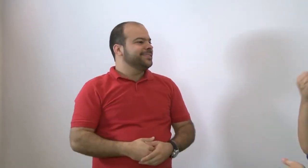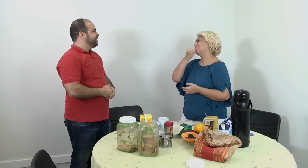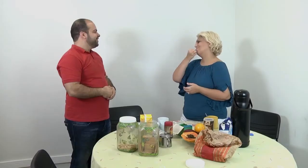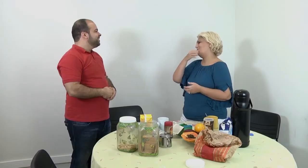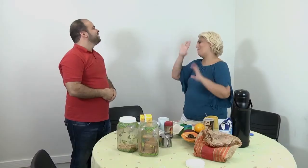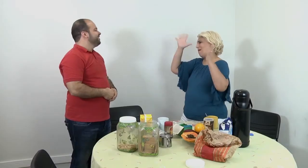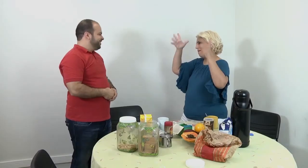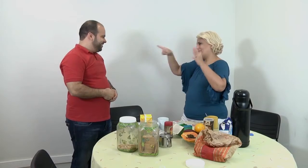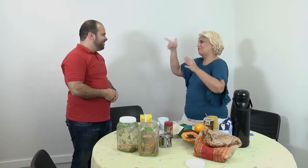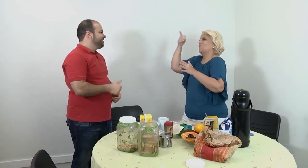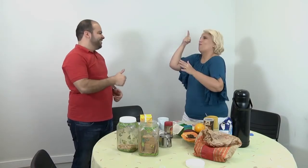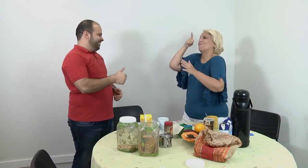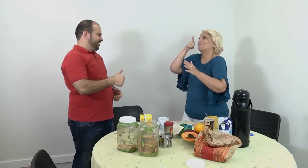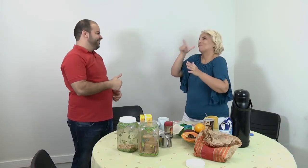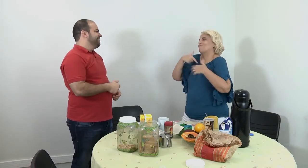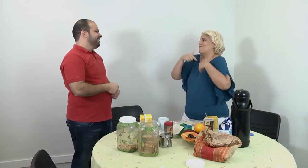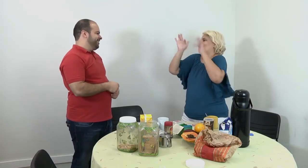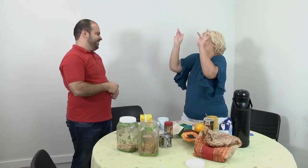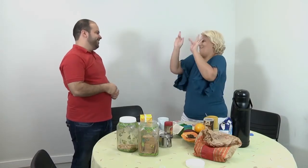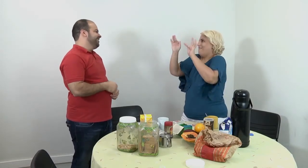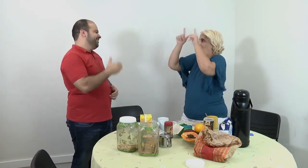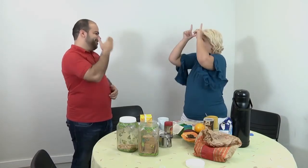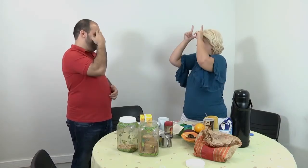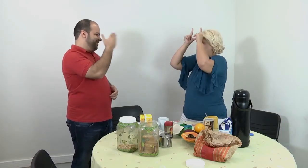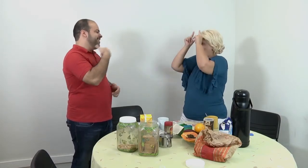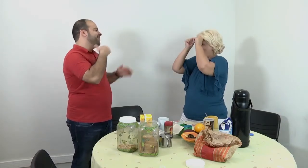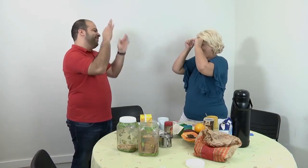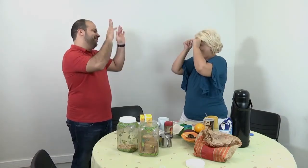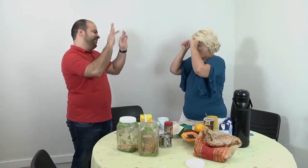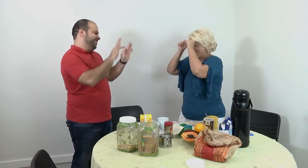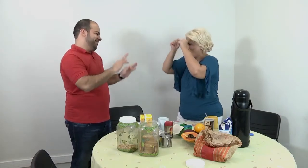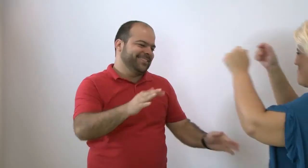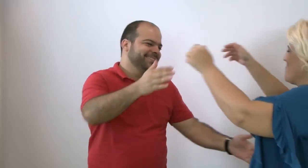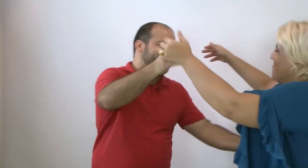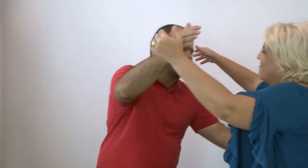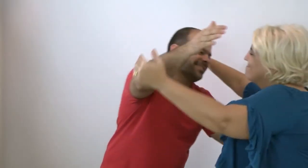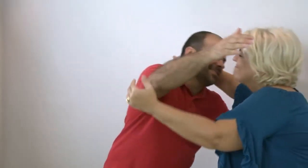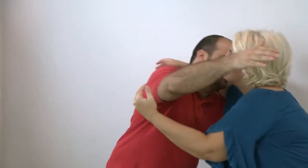Que bom que você conseguiu, fico feliz e aliviada Eu também tô feliz mãe